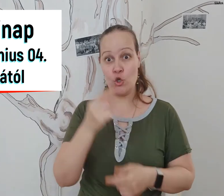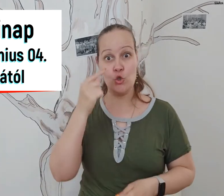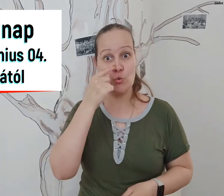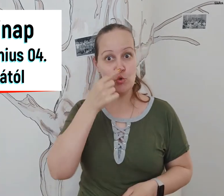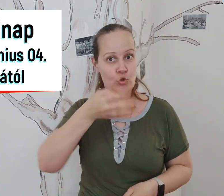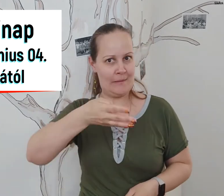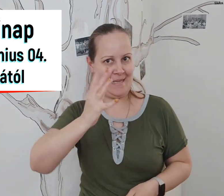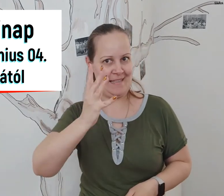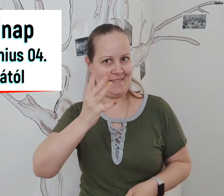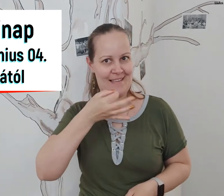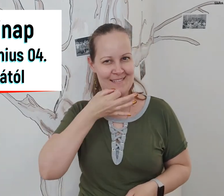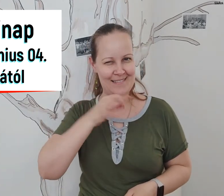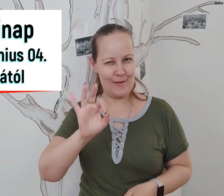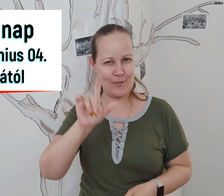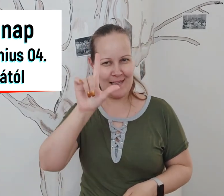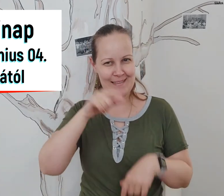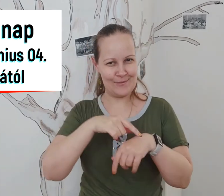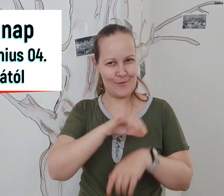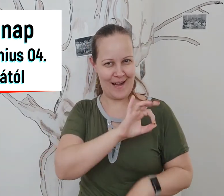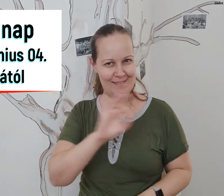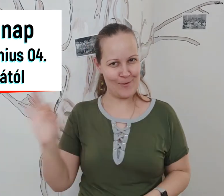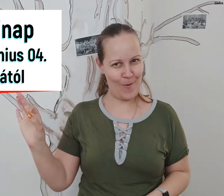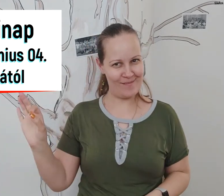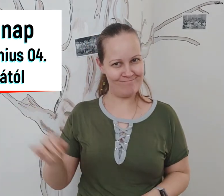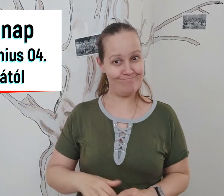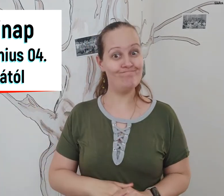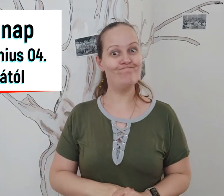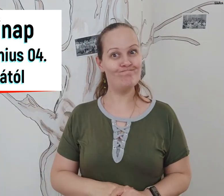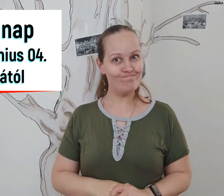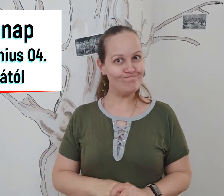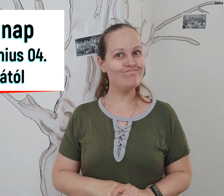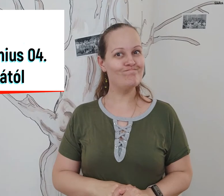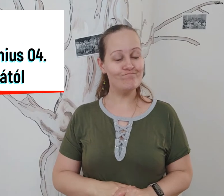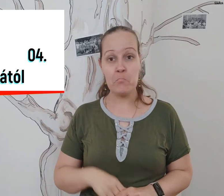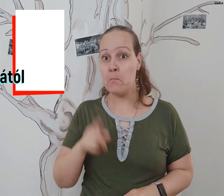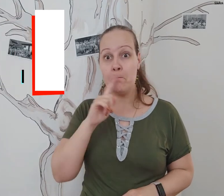Június 04-én, délután 14:00 órától.